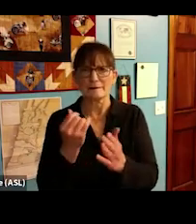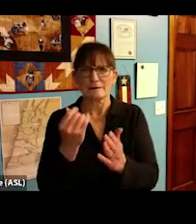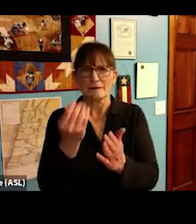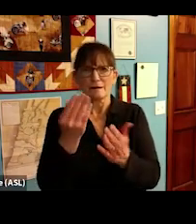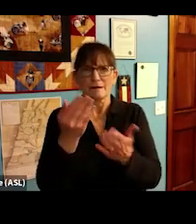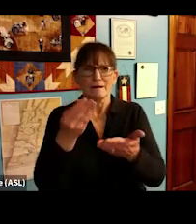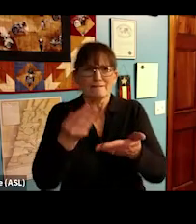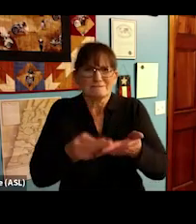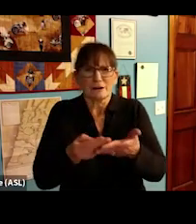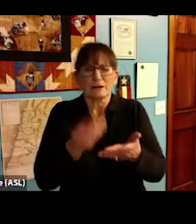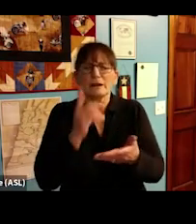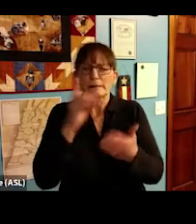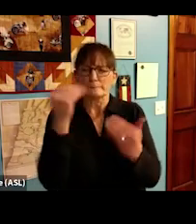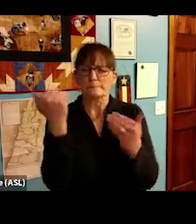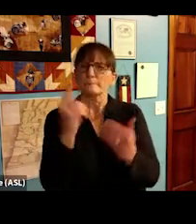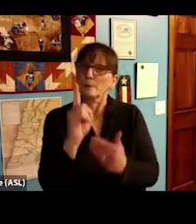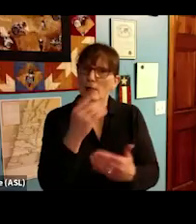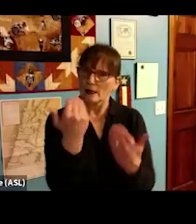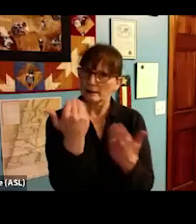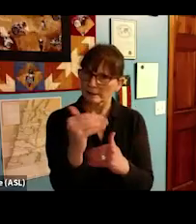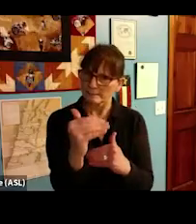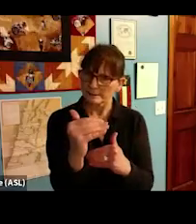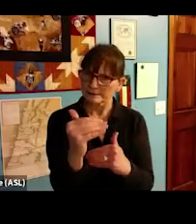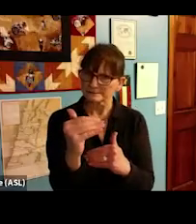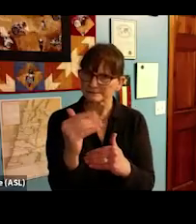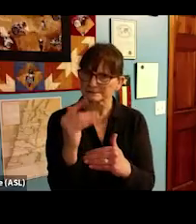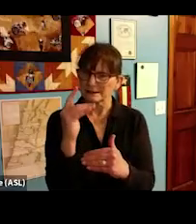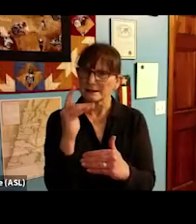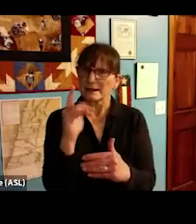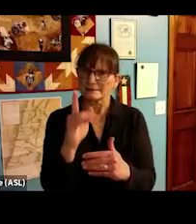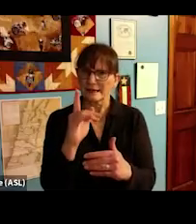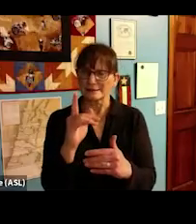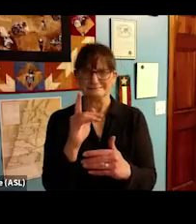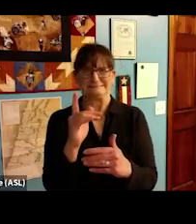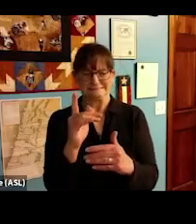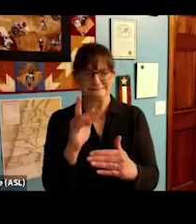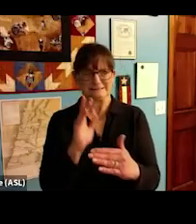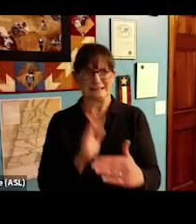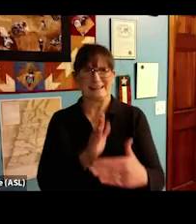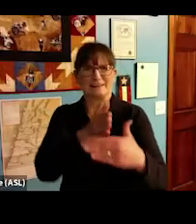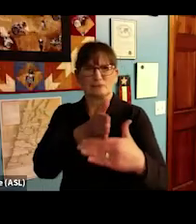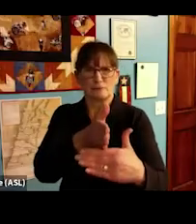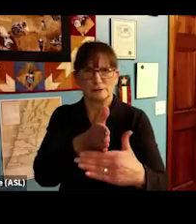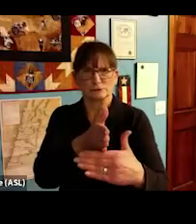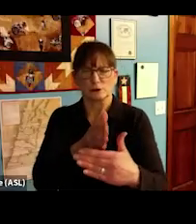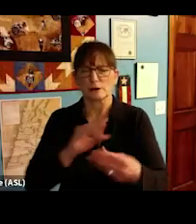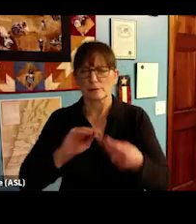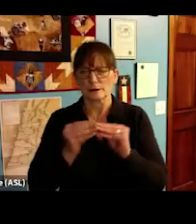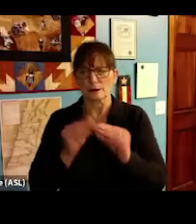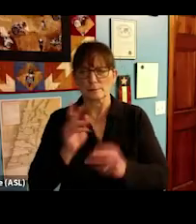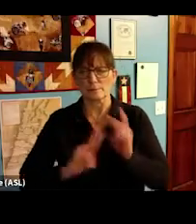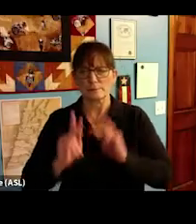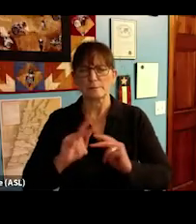con todos los acrónimos y niveles de acceso. Pero muchos de estos sistemas tienen